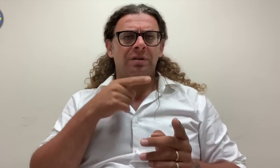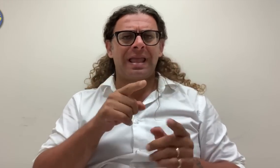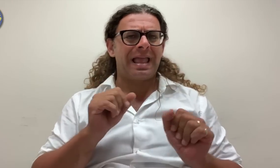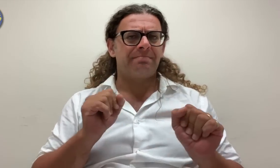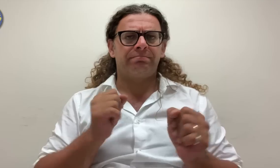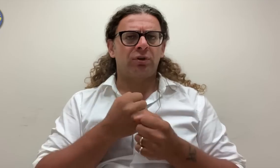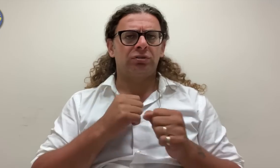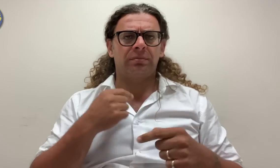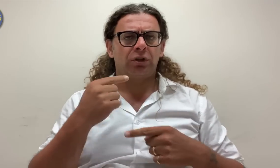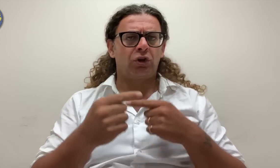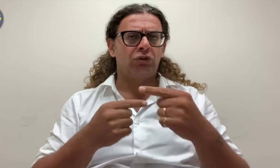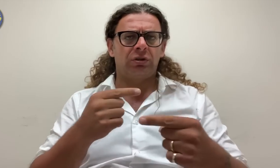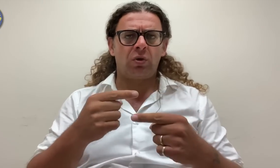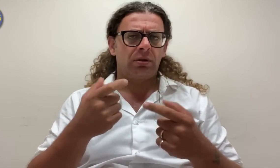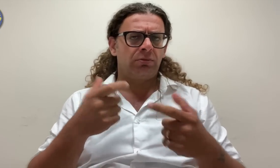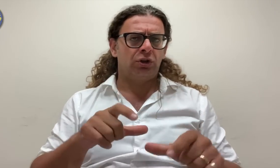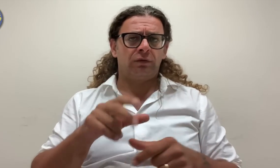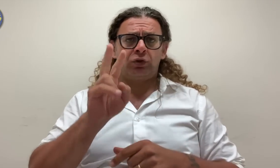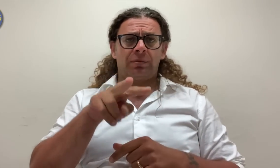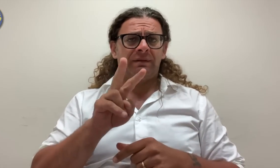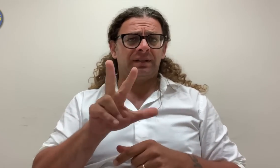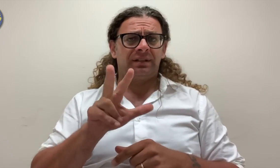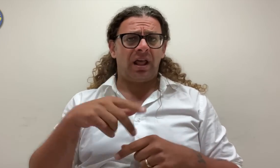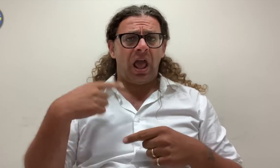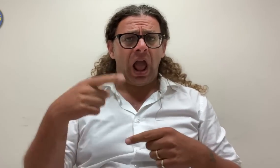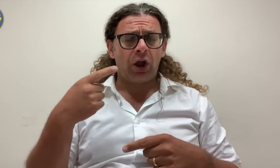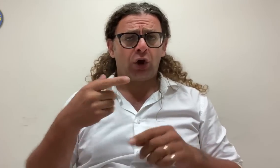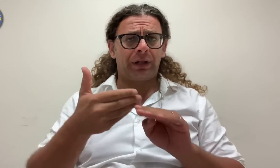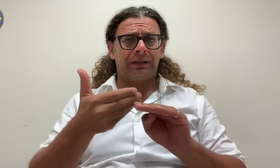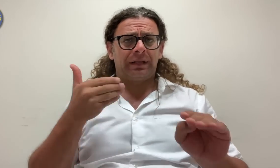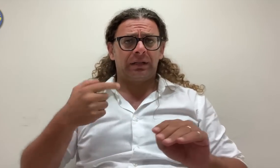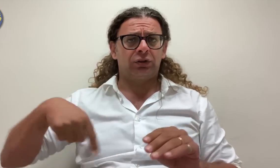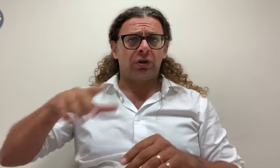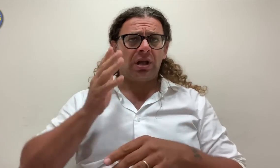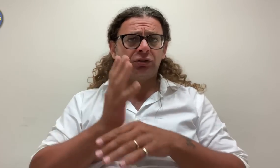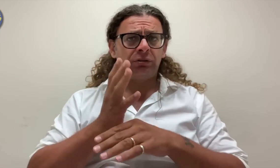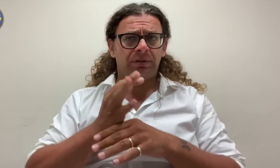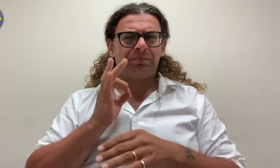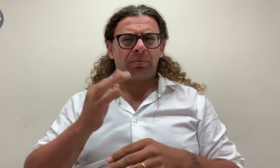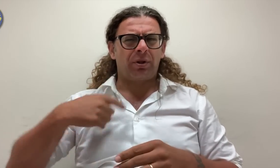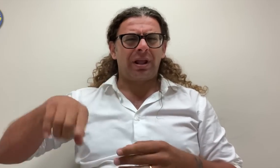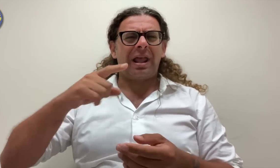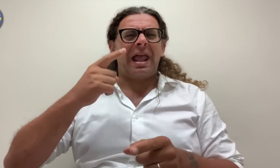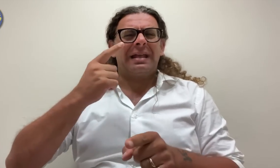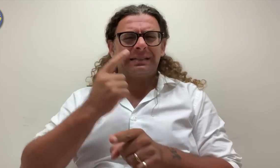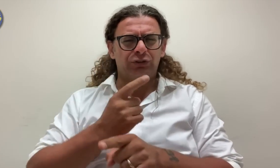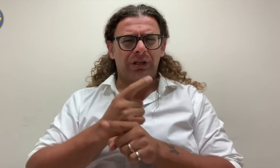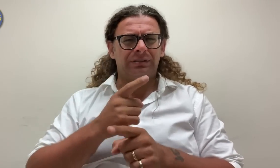ho fatto presente ad entrambi, nell’ambito di un confronto, che è inammissibile che nel 2023 si stia ancora così indietro in tema di accessibilità;